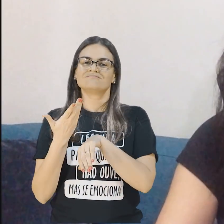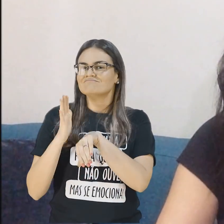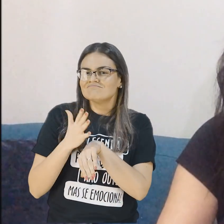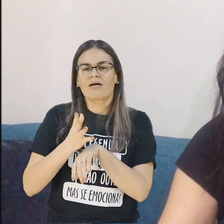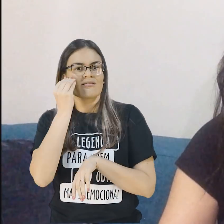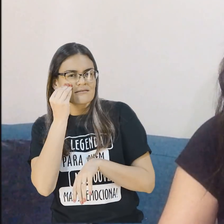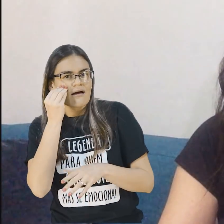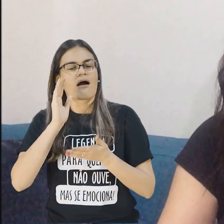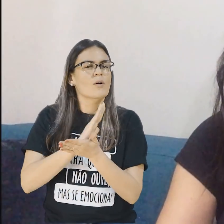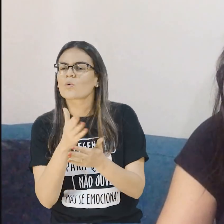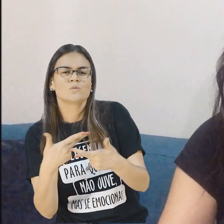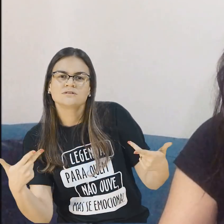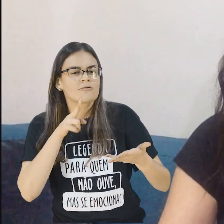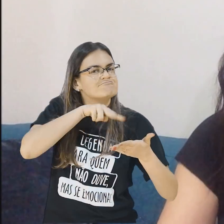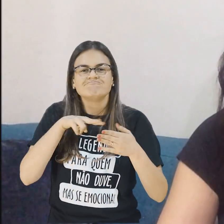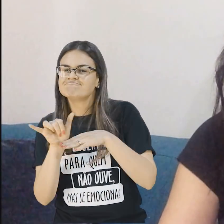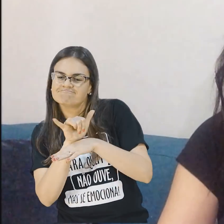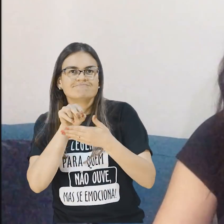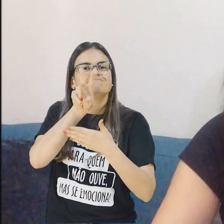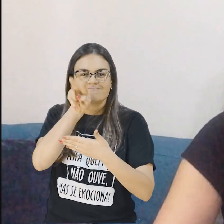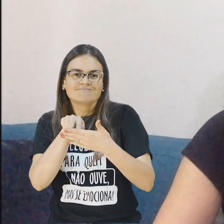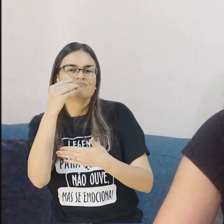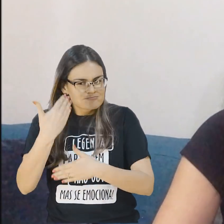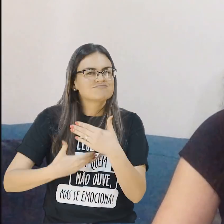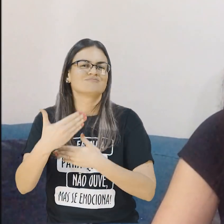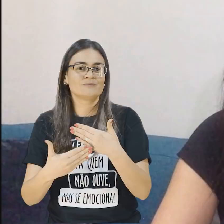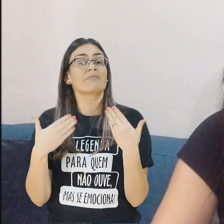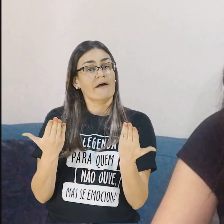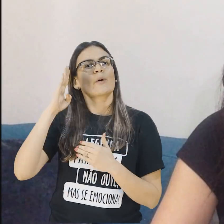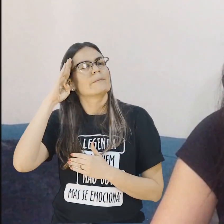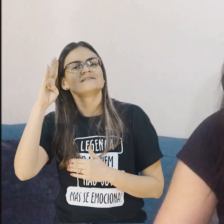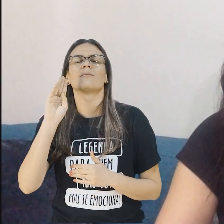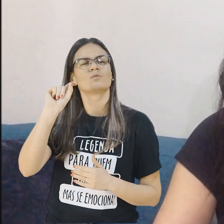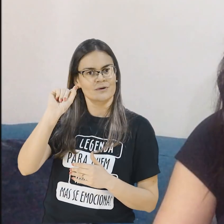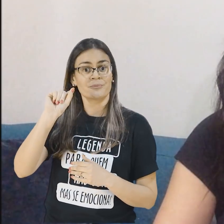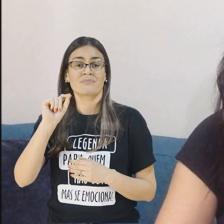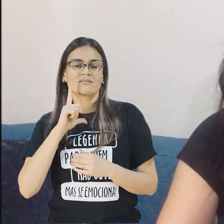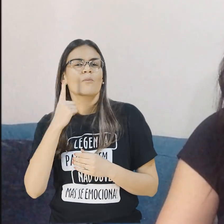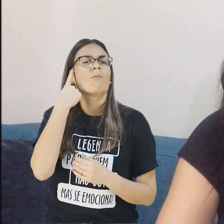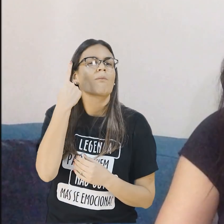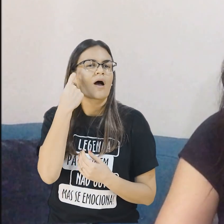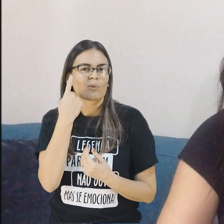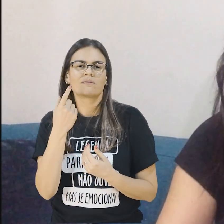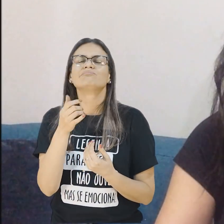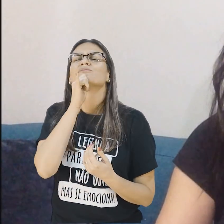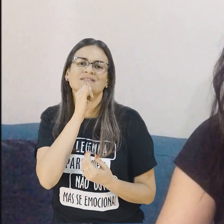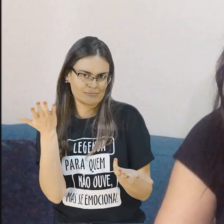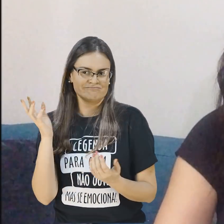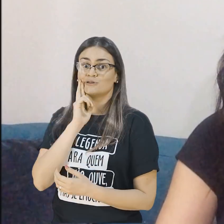foi através da legenda. E por causa disso, eu tenho muito hábito de tentar ler